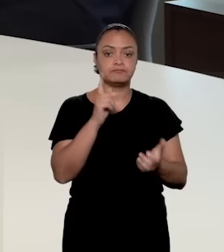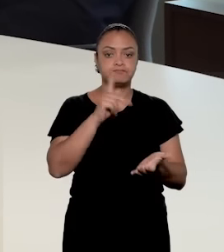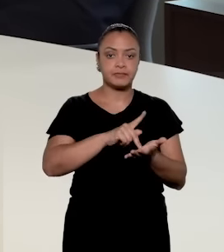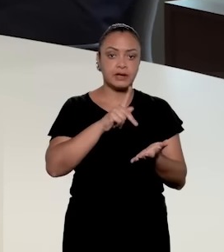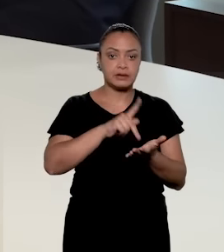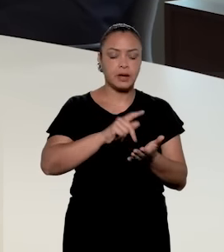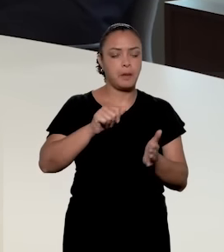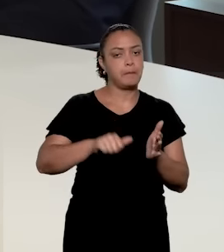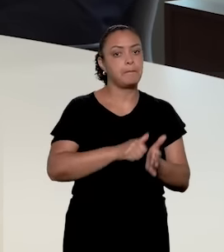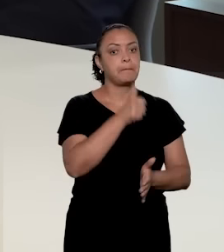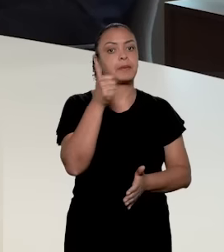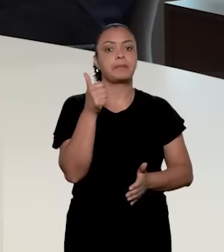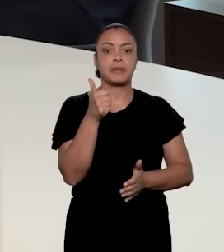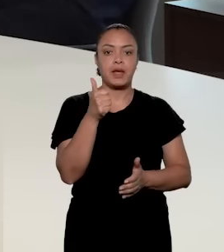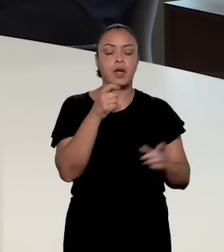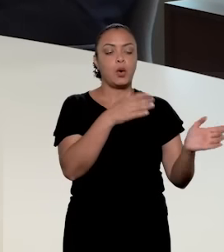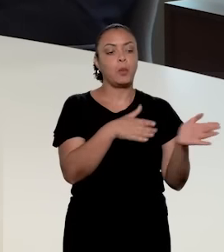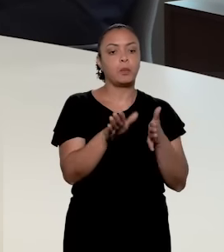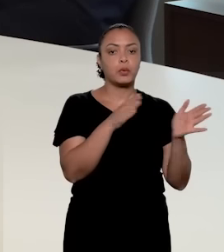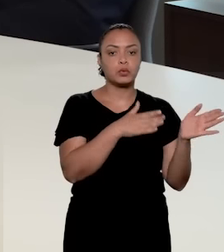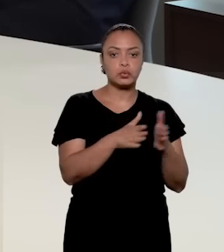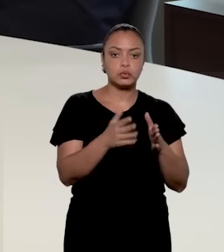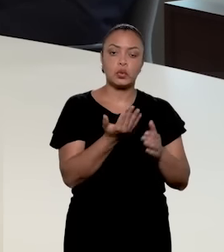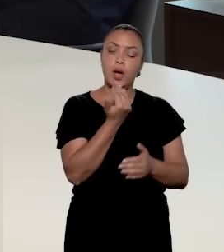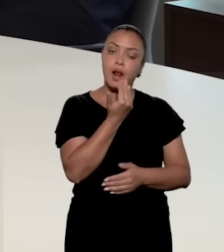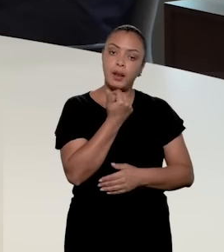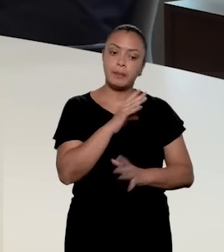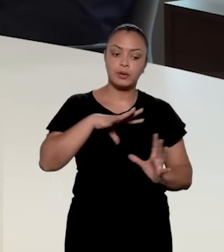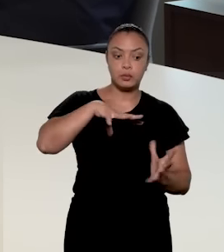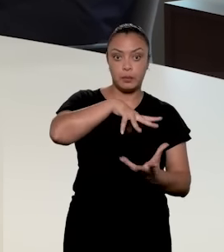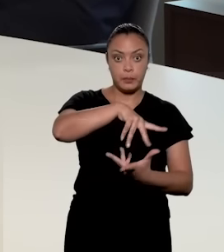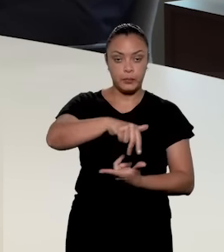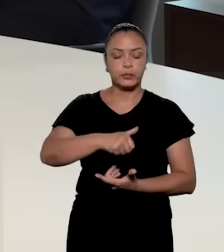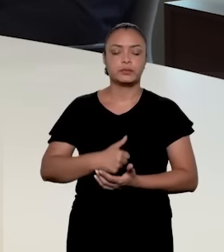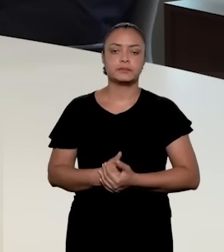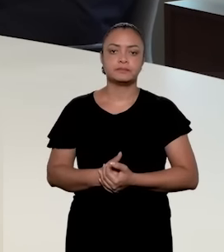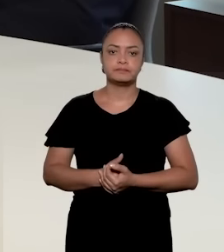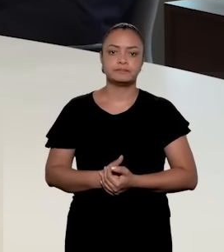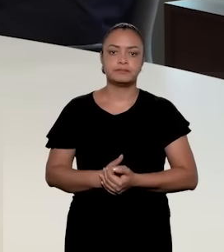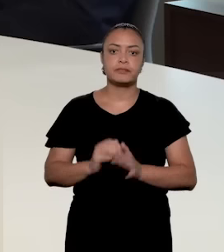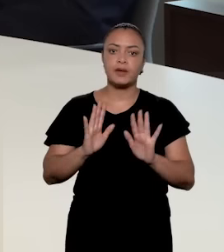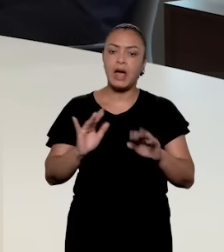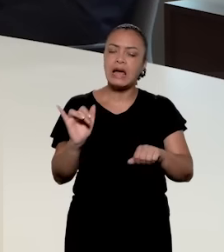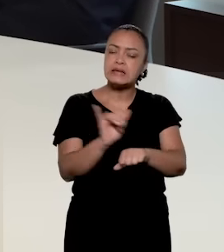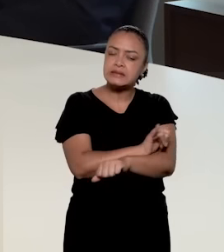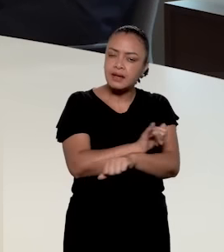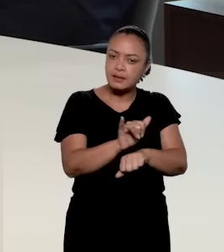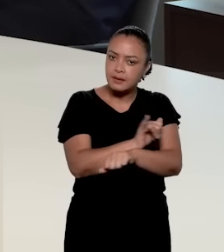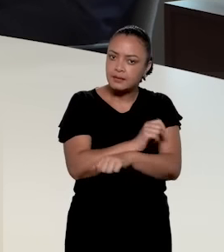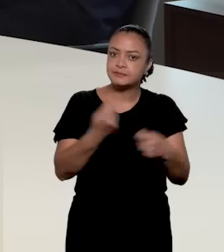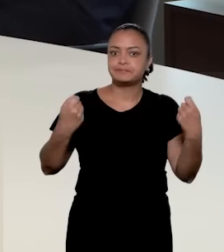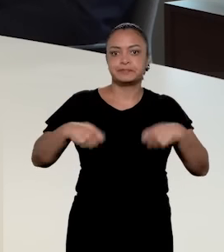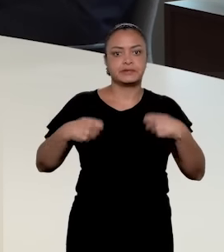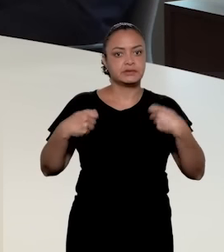celeiro do mundo e o grande produtor de alimentos. Mas é necessário ter uma estratégia para conciliar